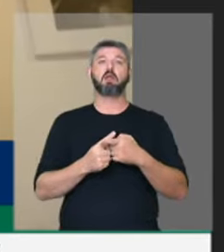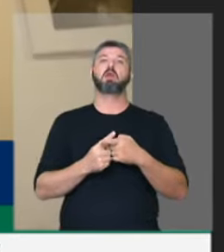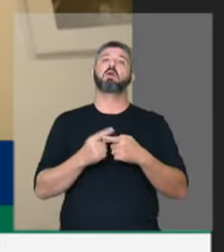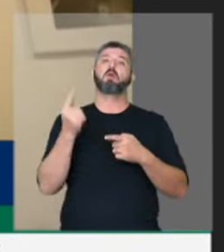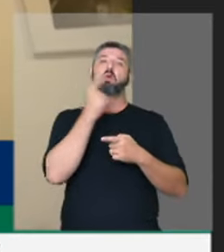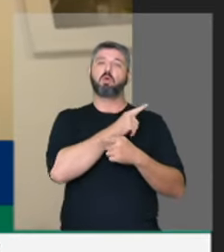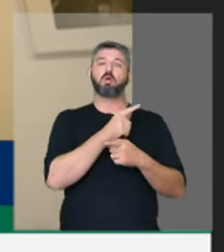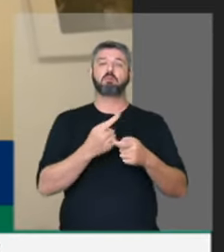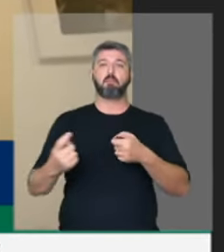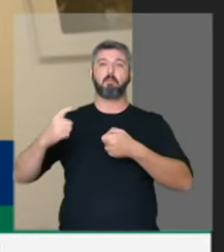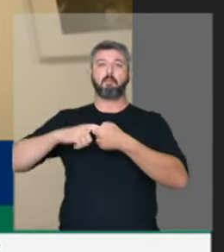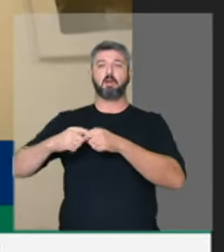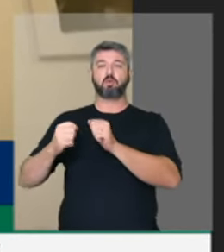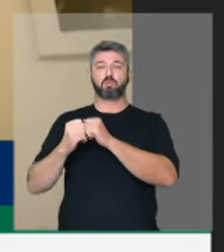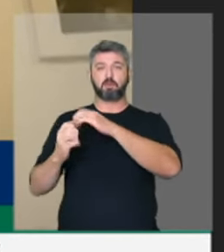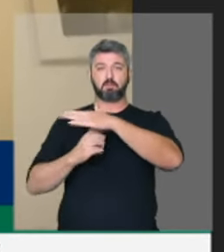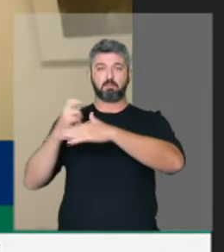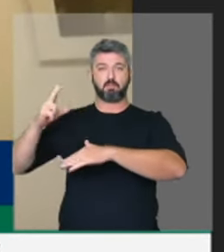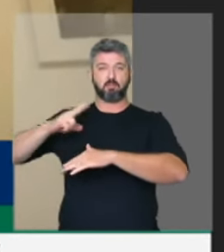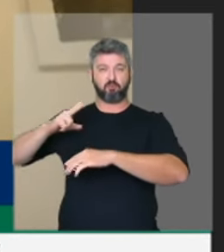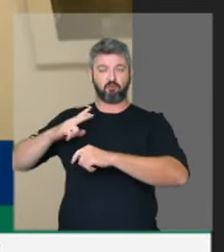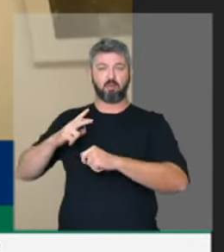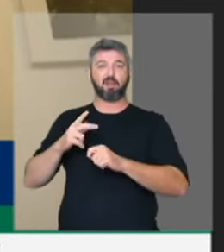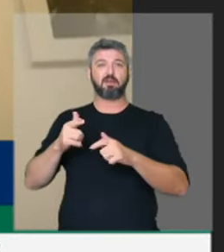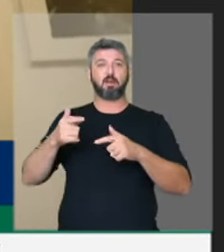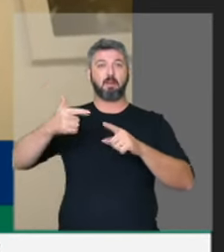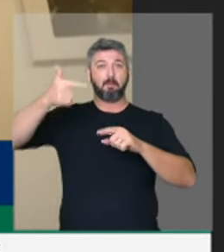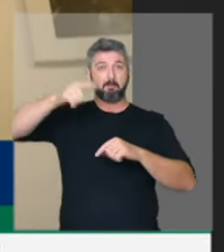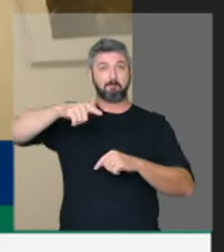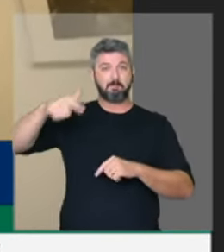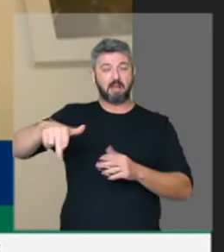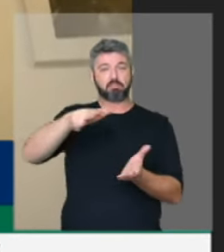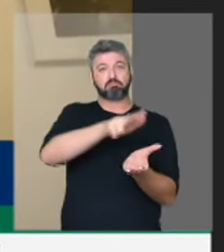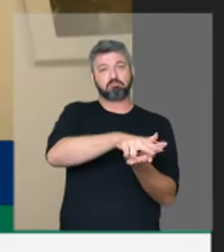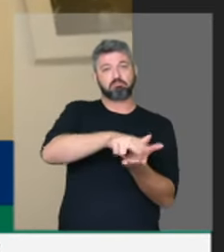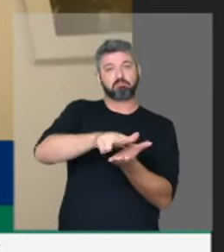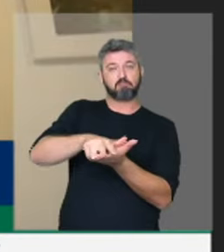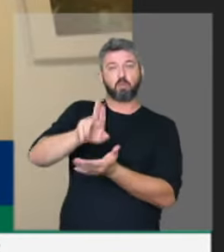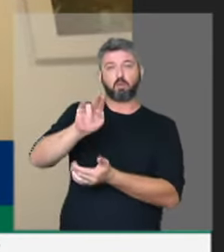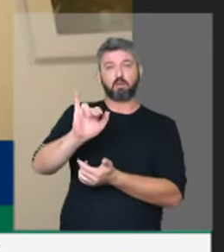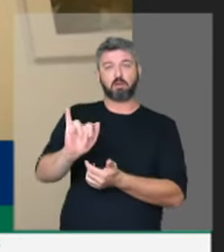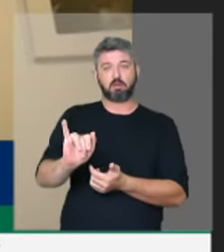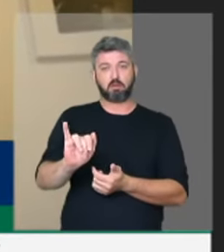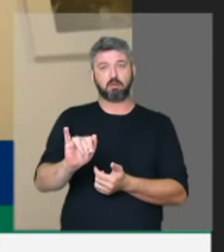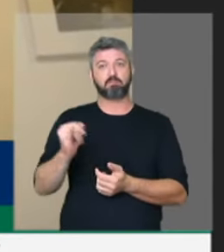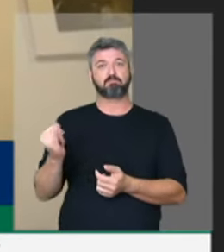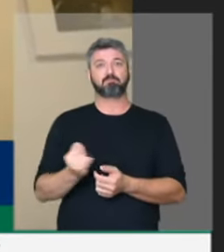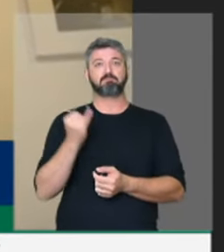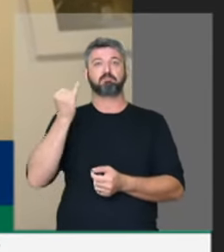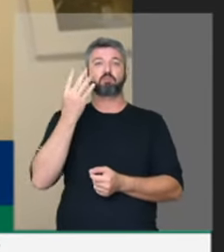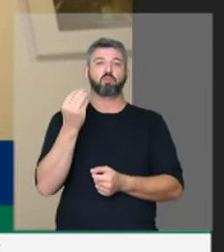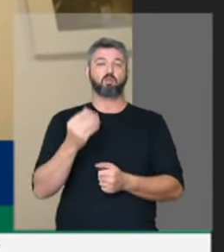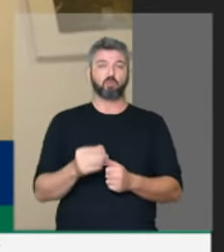AMPLIAÇÃO DOS LEITOS DE UTI TÃO NECESSÁRIOS E TÃO FUNDAMENTAIS PRINCIPALMENTE NESSE PERÍODO DE COLAPSO EM QUE NÓS ESTAMOS VIVENCIANDO. ENTÃO, EU ESPERO QUE COM ISSO